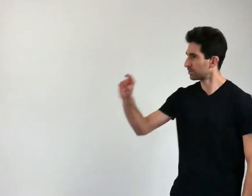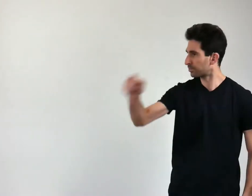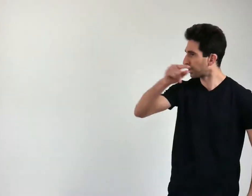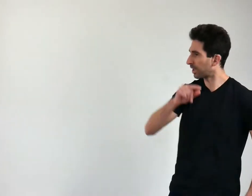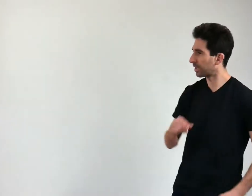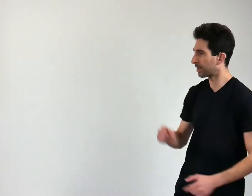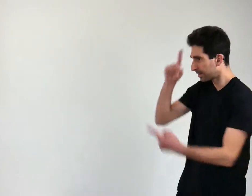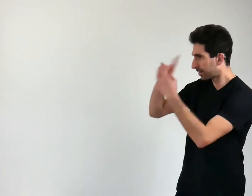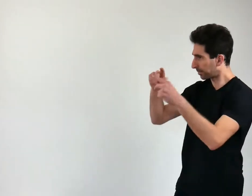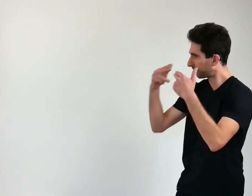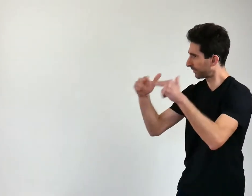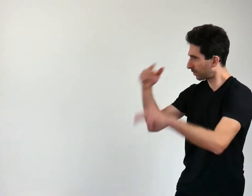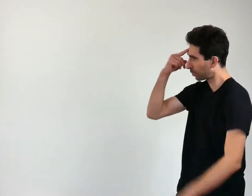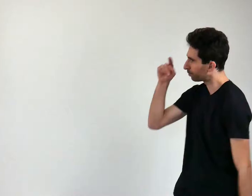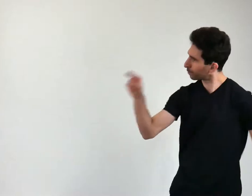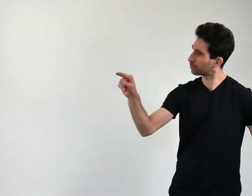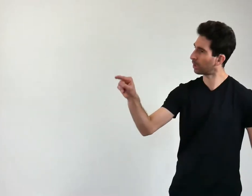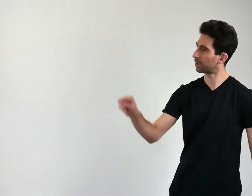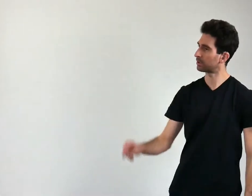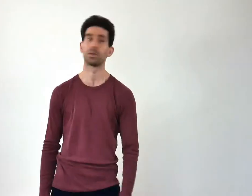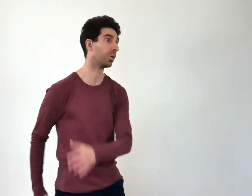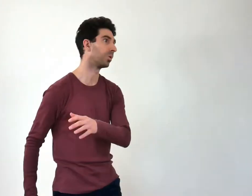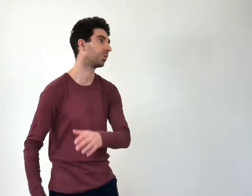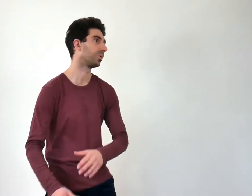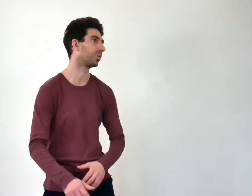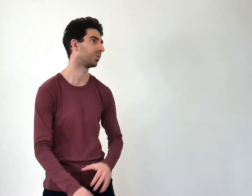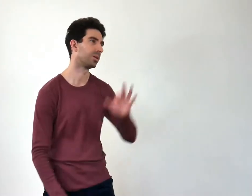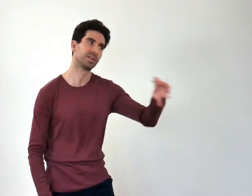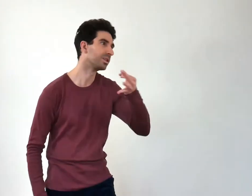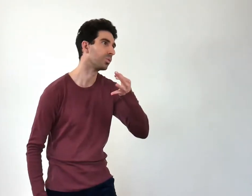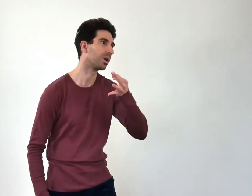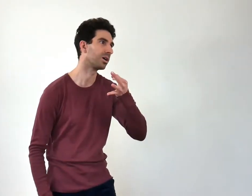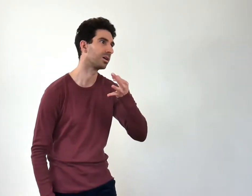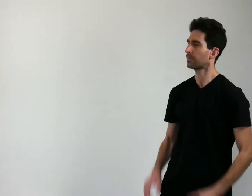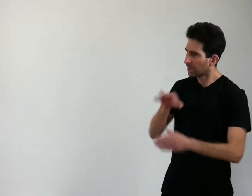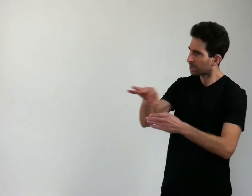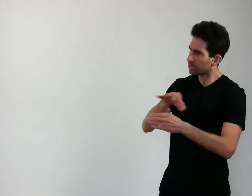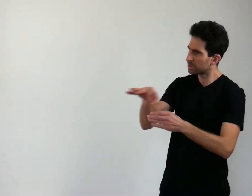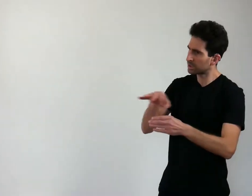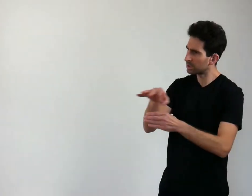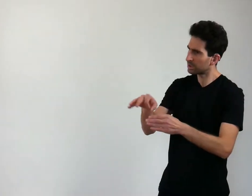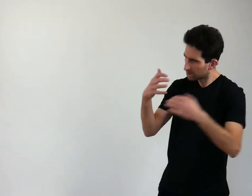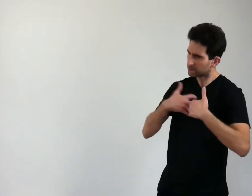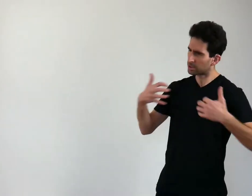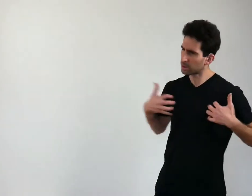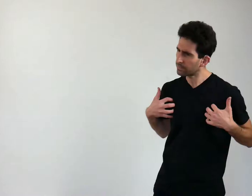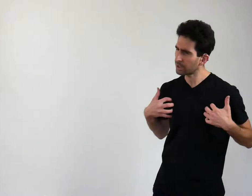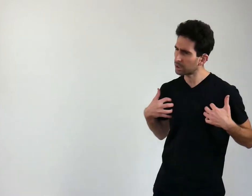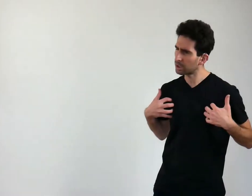Zoup là, un sujet de vidéo pour toi. Ooooh, dis moi ! La cuisine, c'est scientifique ?